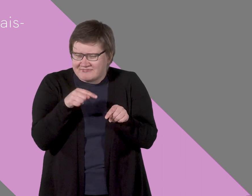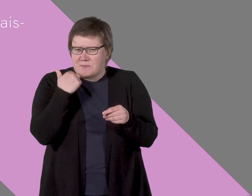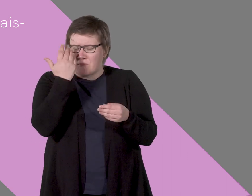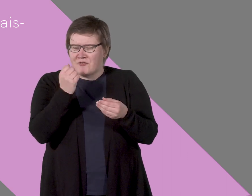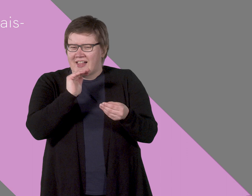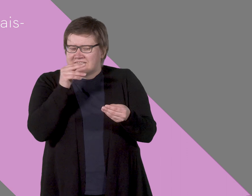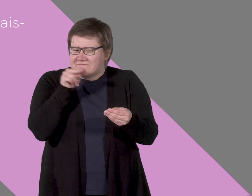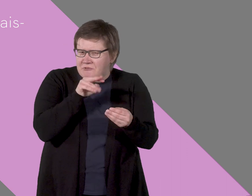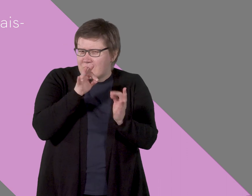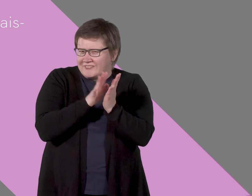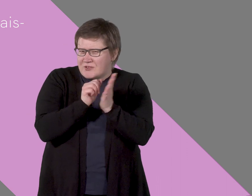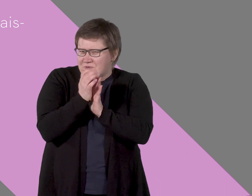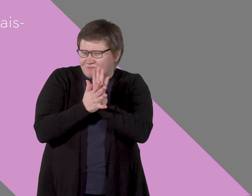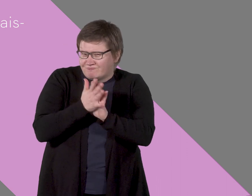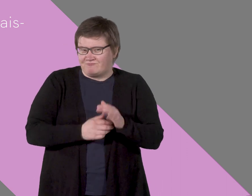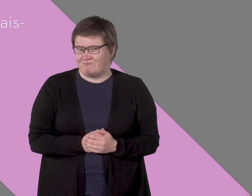josta viittomia voi myöhemmin kerrata!